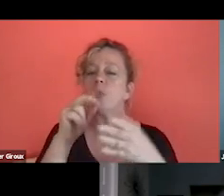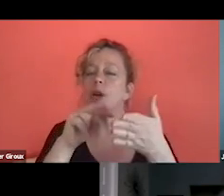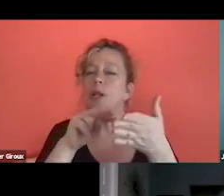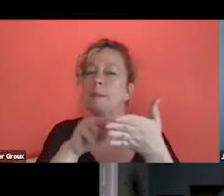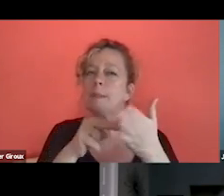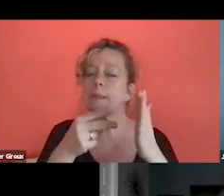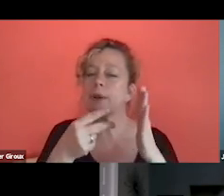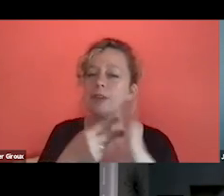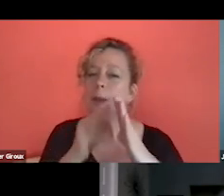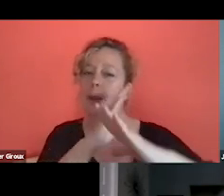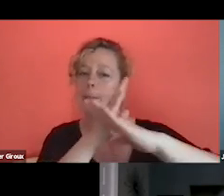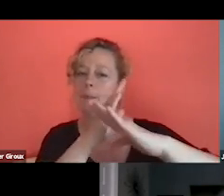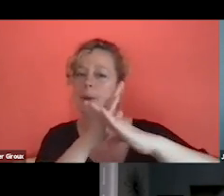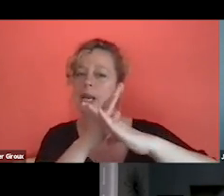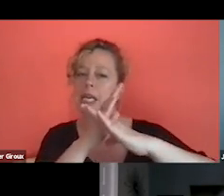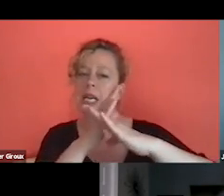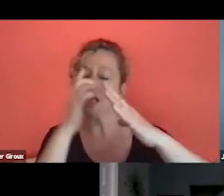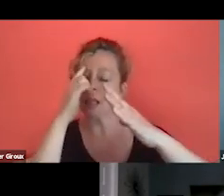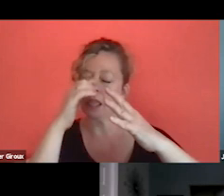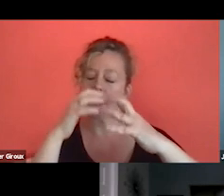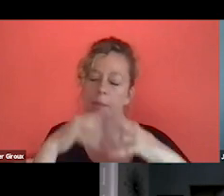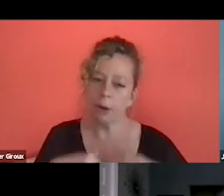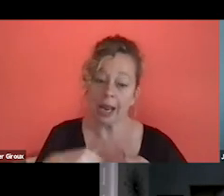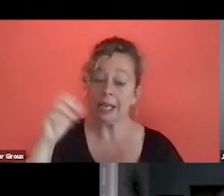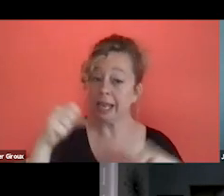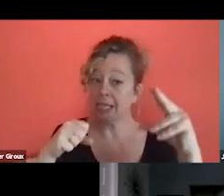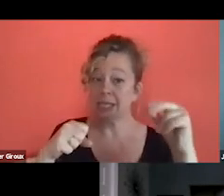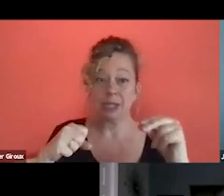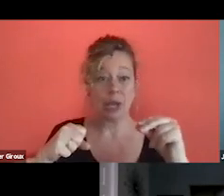de prevenir el agotamiento? Sí, No o No Aplica."